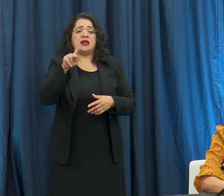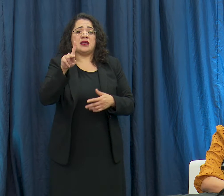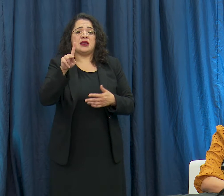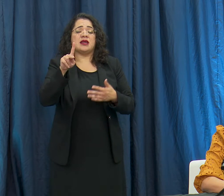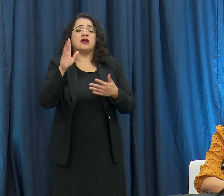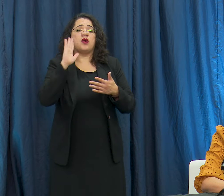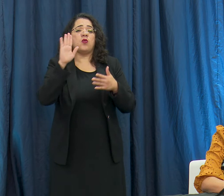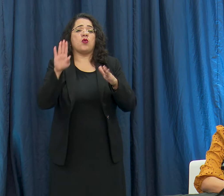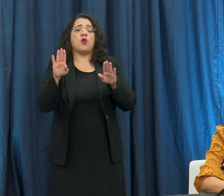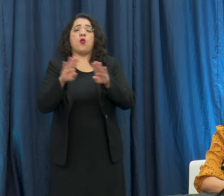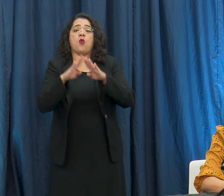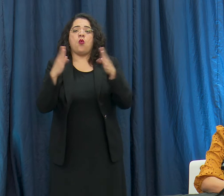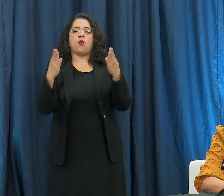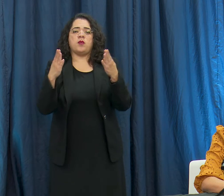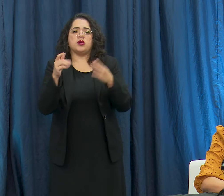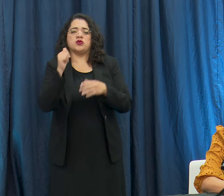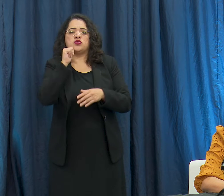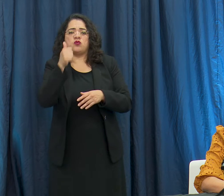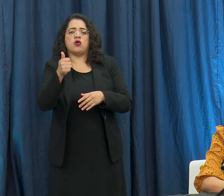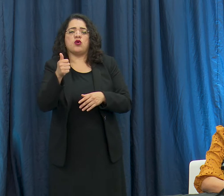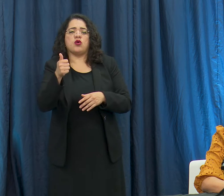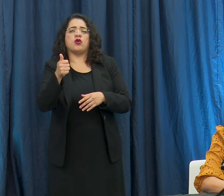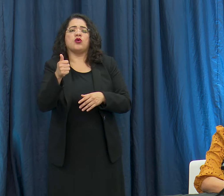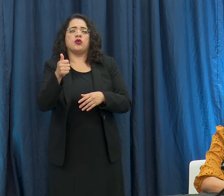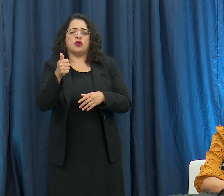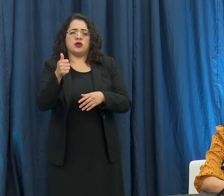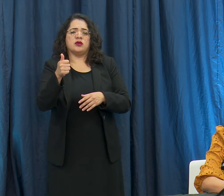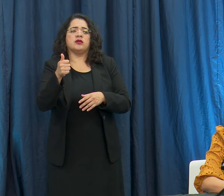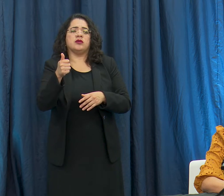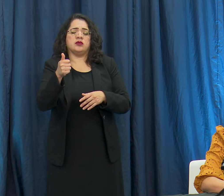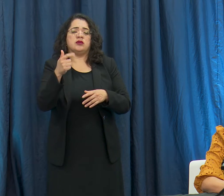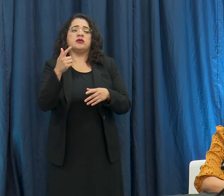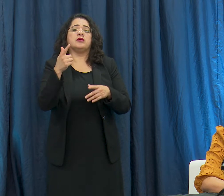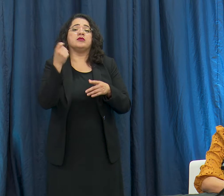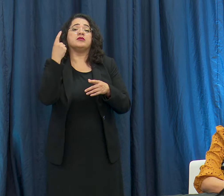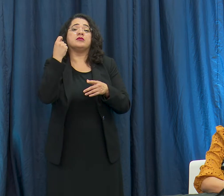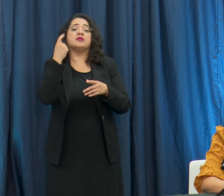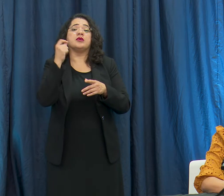para got NT sod que todos los protocol s de seguridad este envision taze antes de